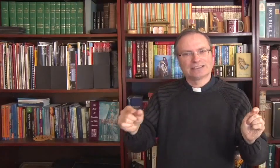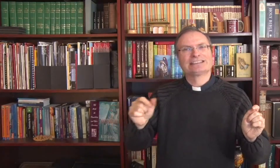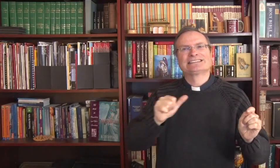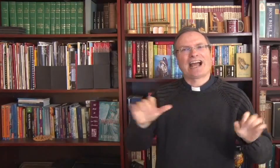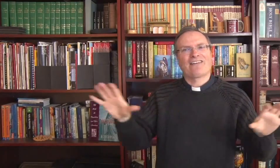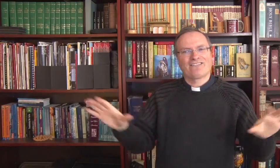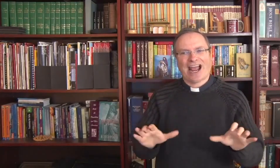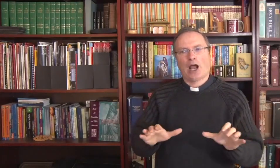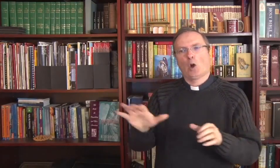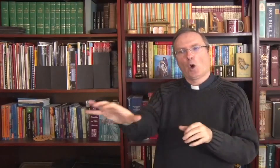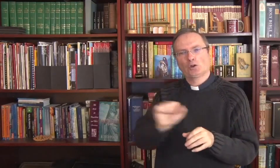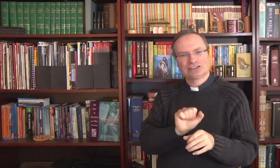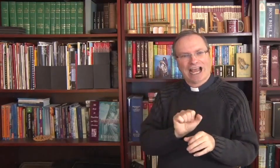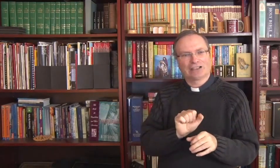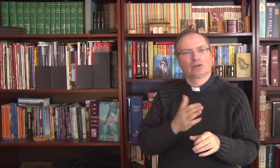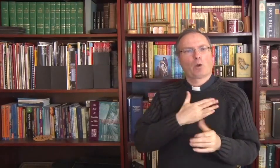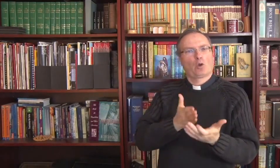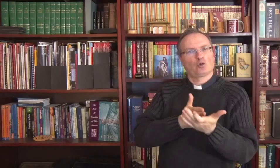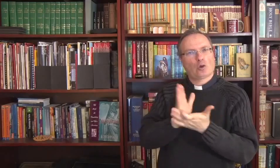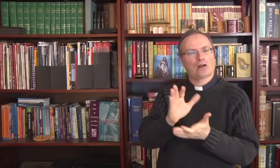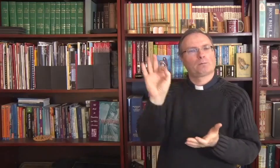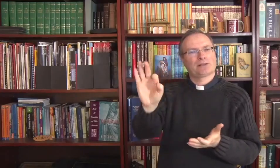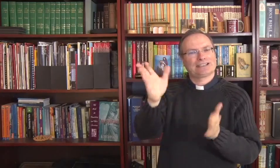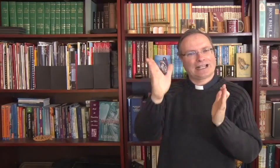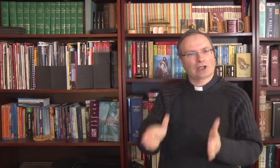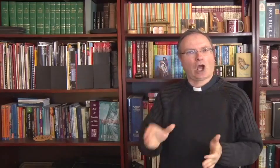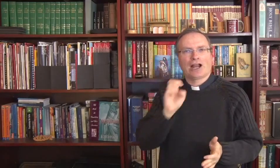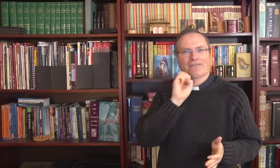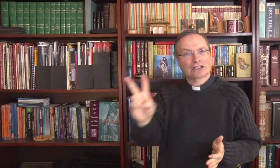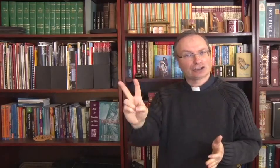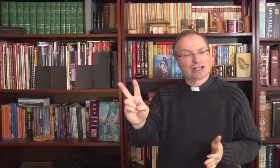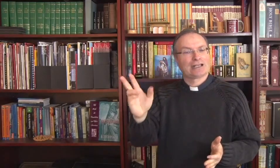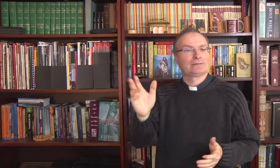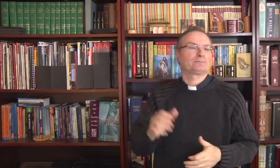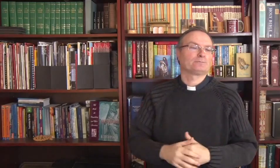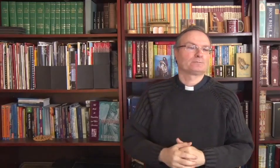sans faire usage de mon droit de prédicateur de l’Évangile.